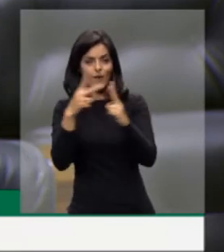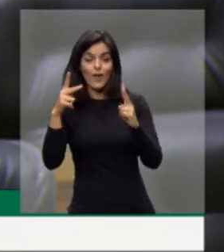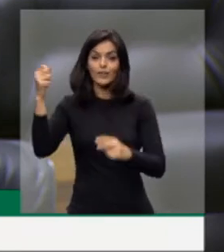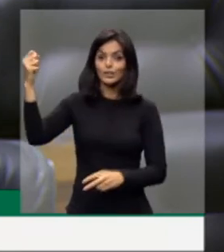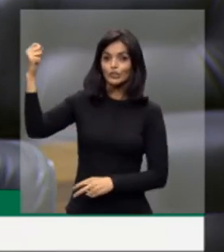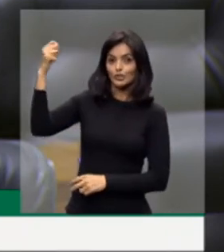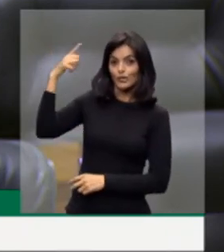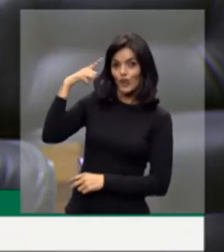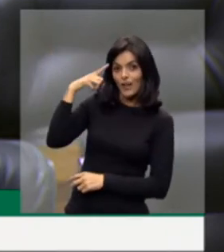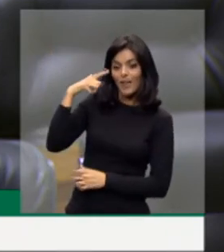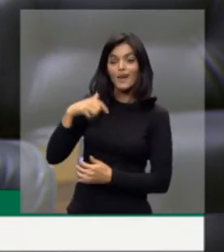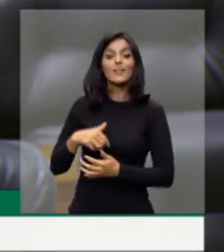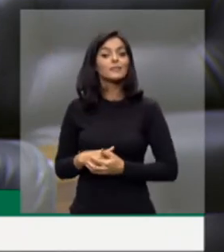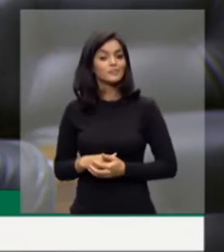ESSE É O MOMENTO DE GARANTIR O INCENTIVO A ENERGIA LIMPA,